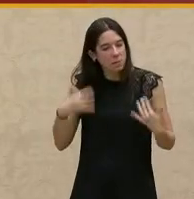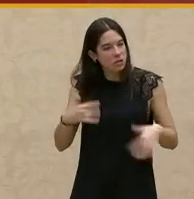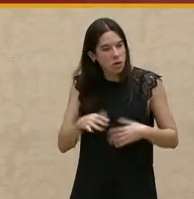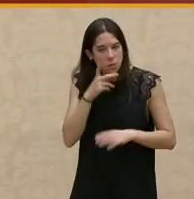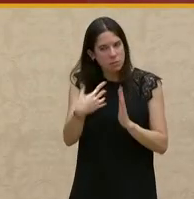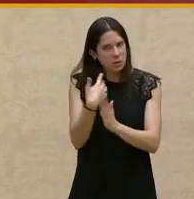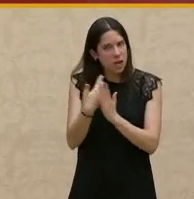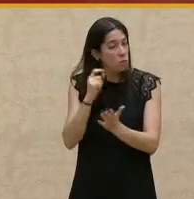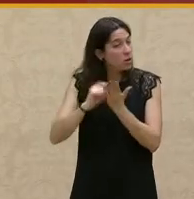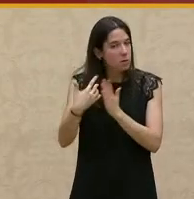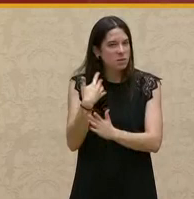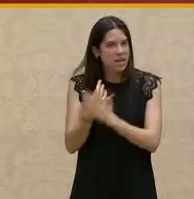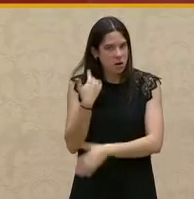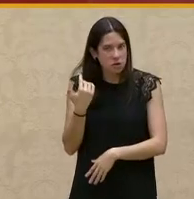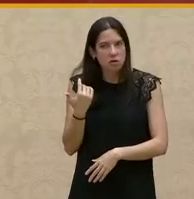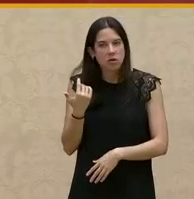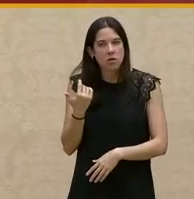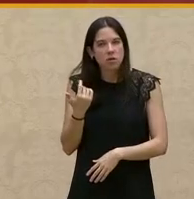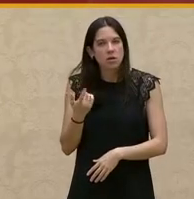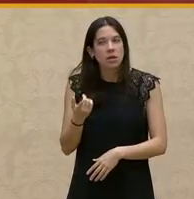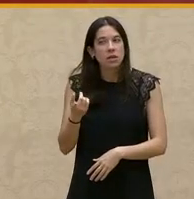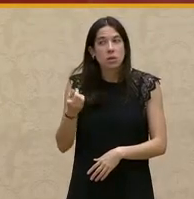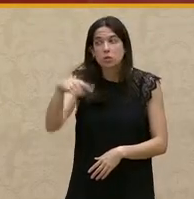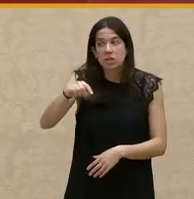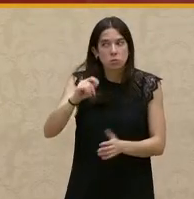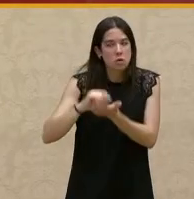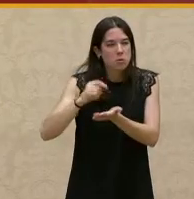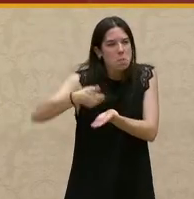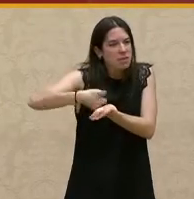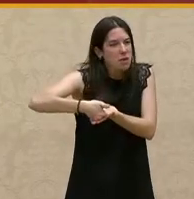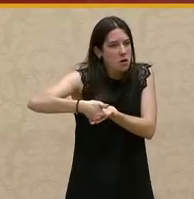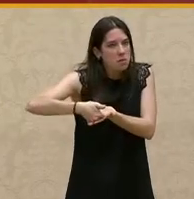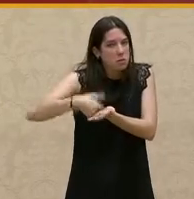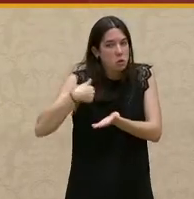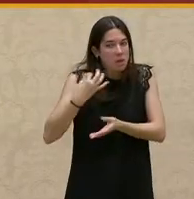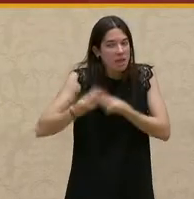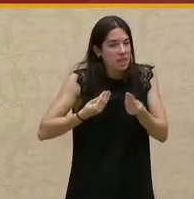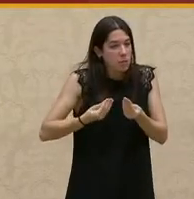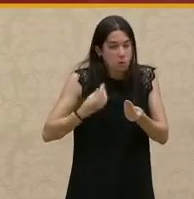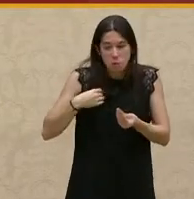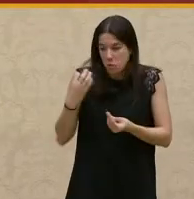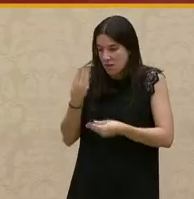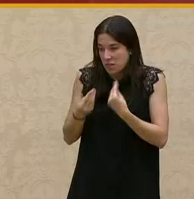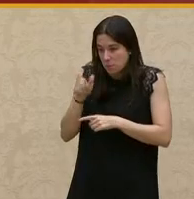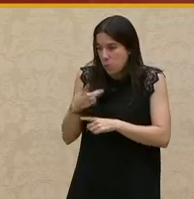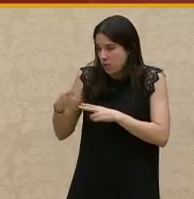rápidamente me hicieron una petición, hice lo que creo que debe hacer cualquier político, coger la